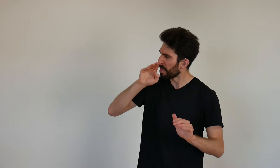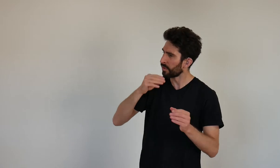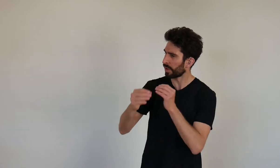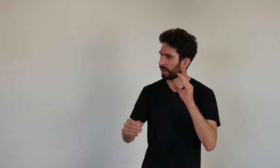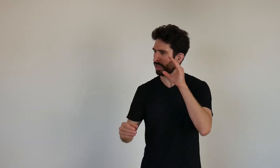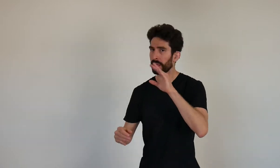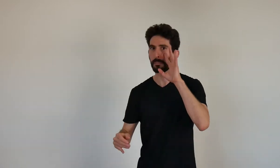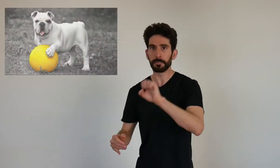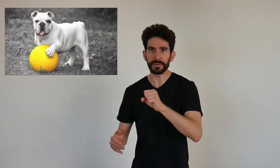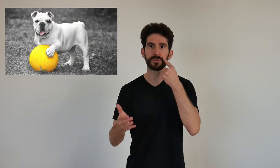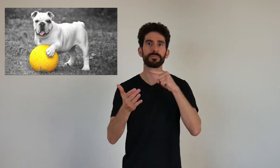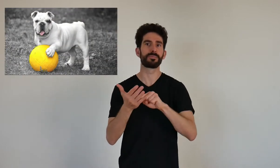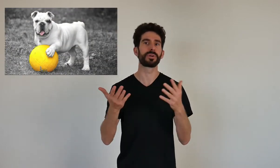quelle patte il utilisera pour l'enlever.